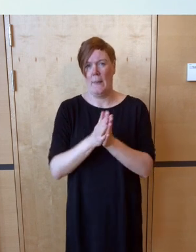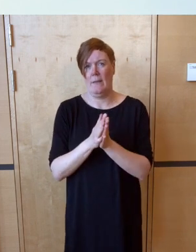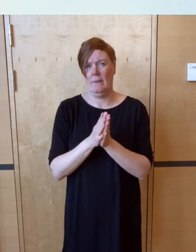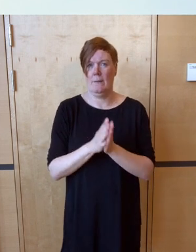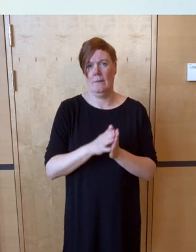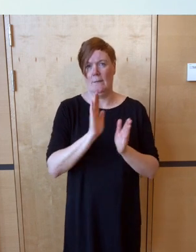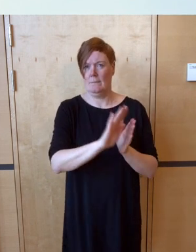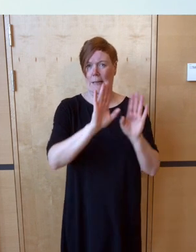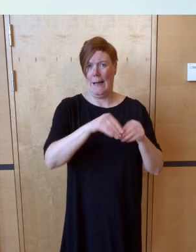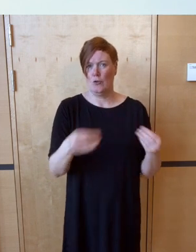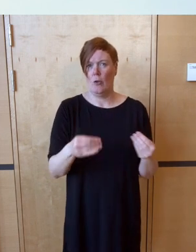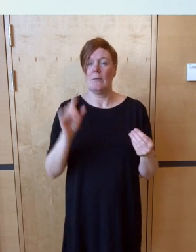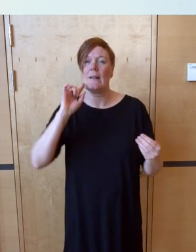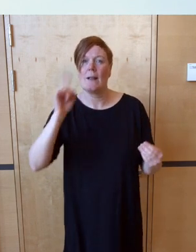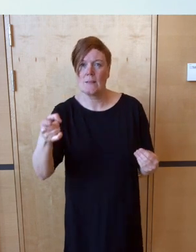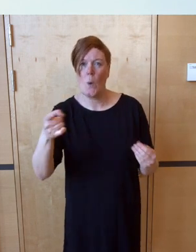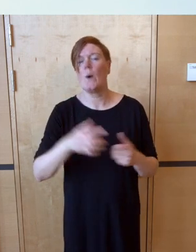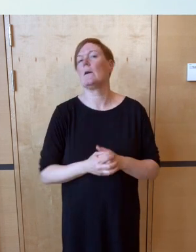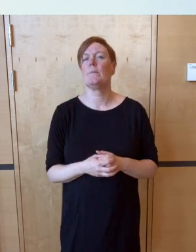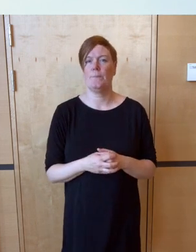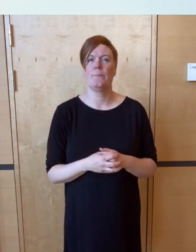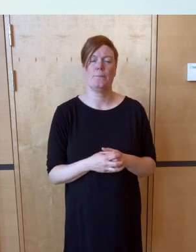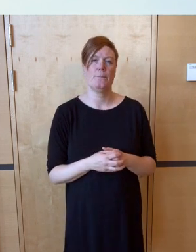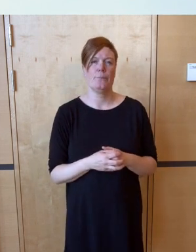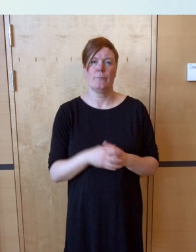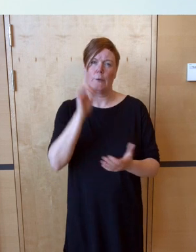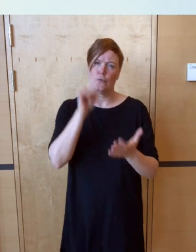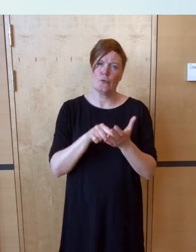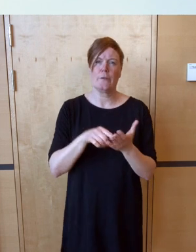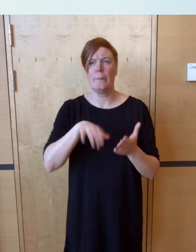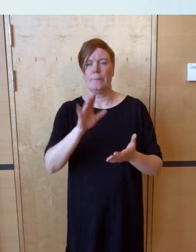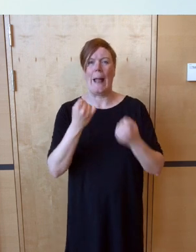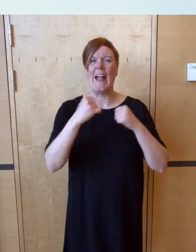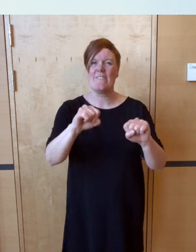Och det här är ju ett beslut för att öka en Biblioteket och en effektiv Resurshållning